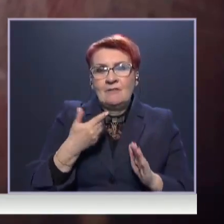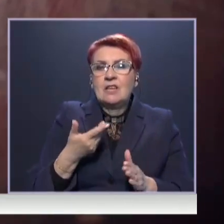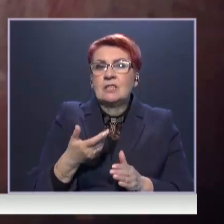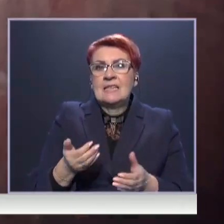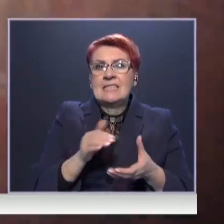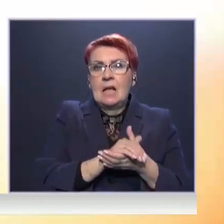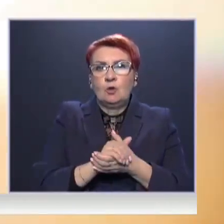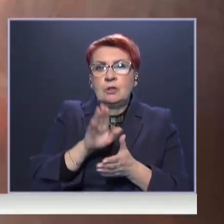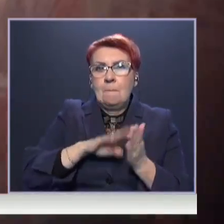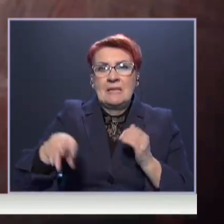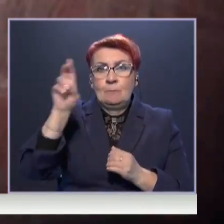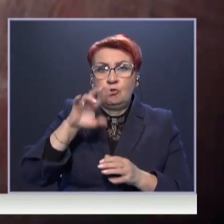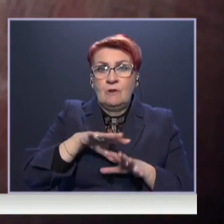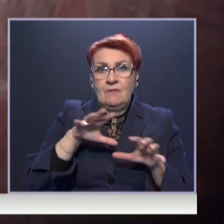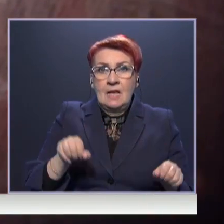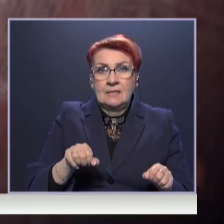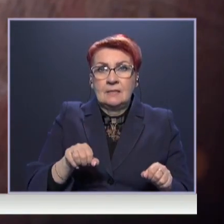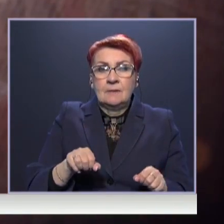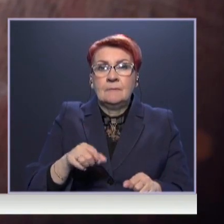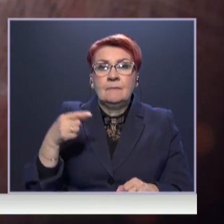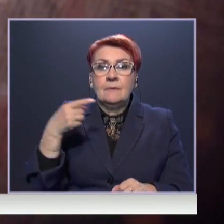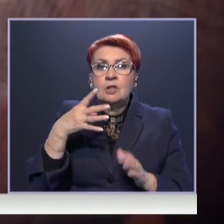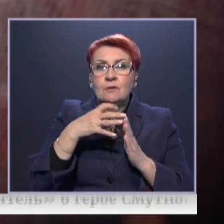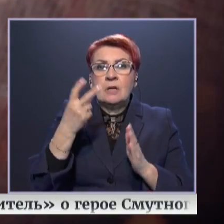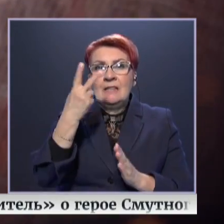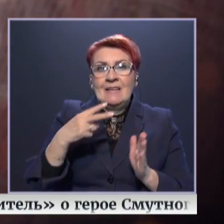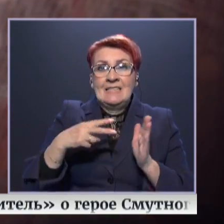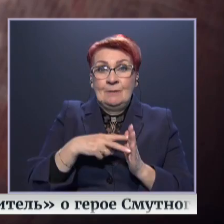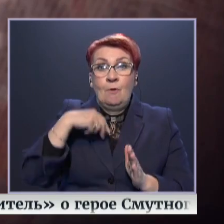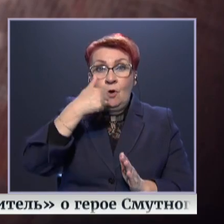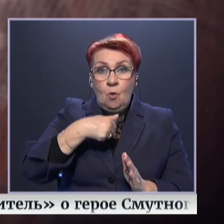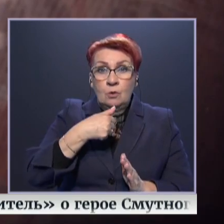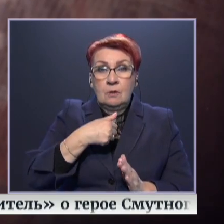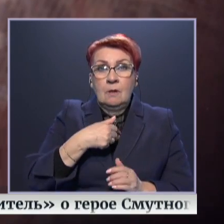с безбожной властью в июле 1927 года внесло в церковную